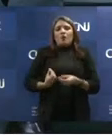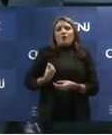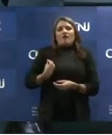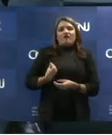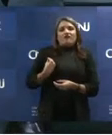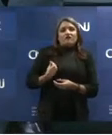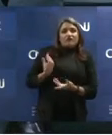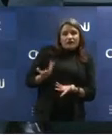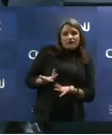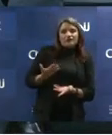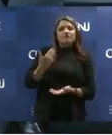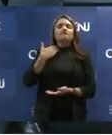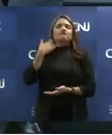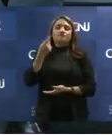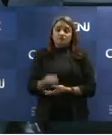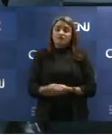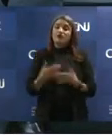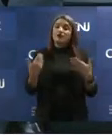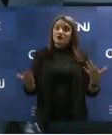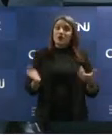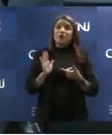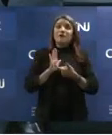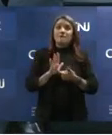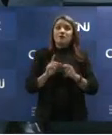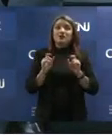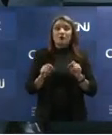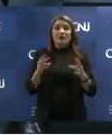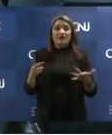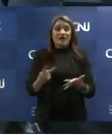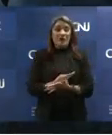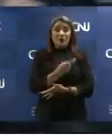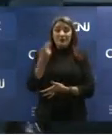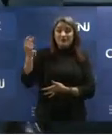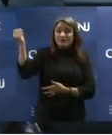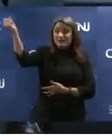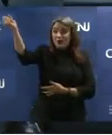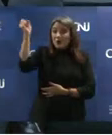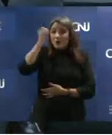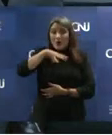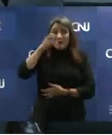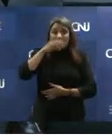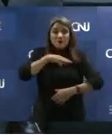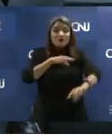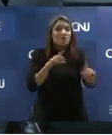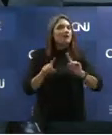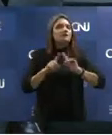que são excelências do excesso injustificado, o que não ocorreu. Data máxima vênia.